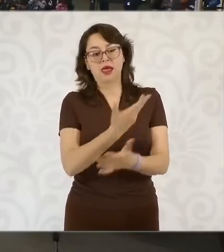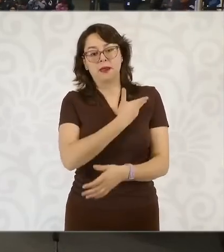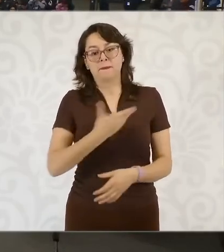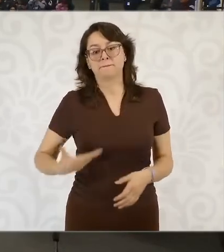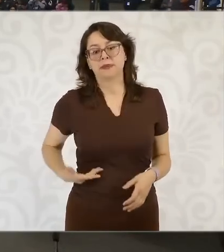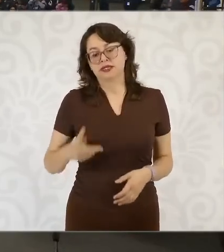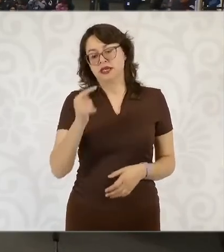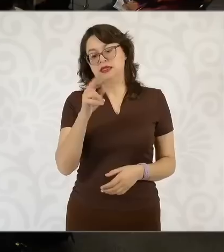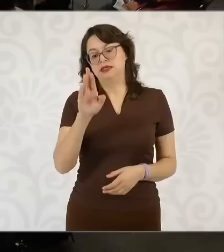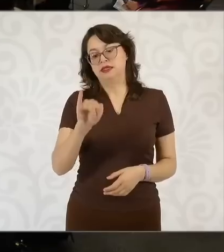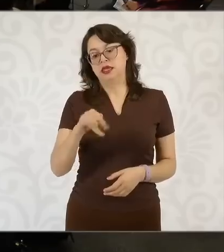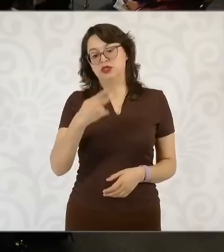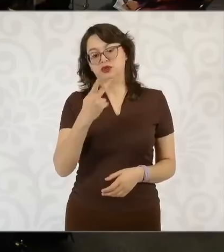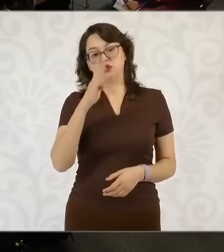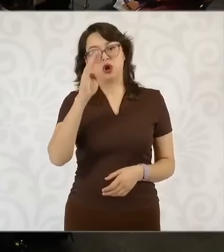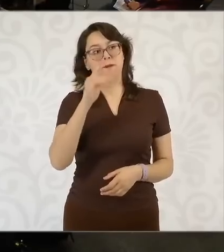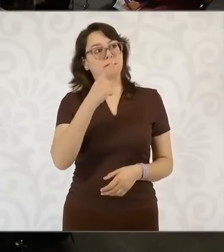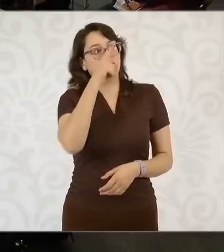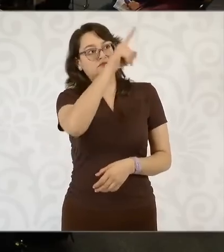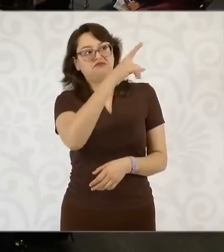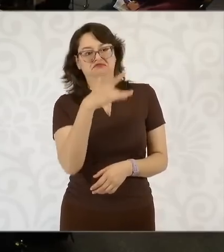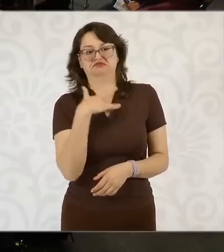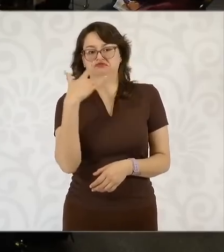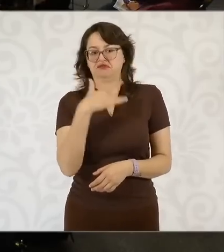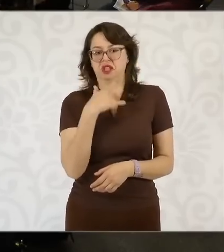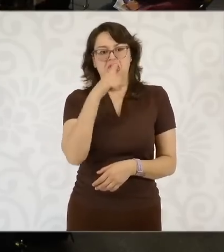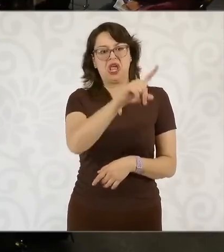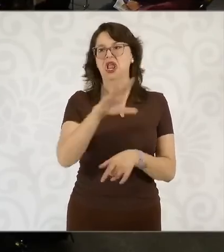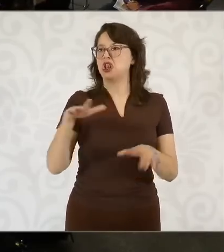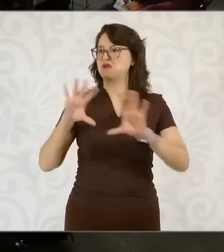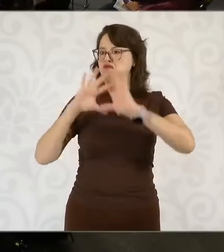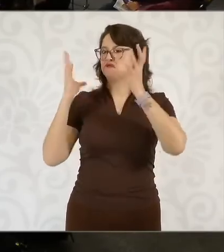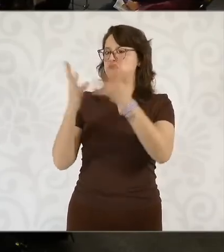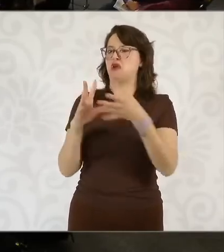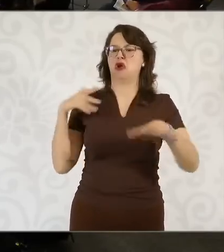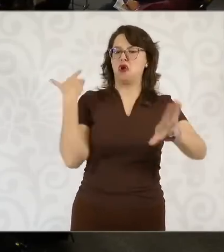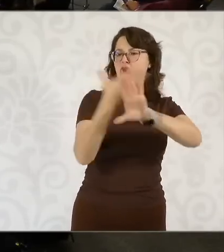está instalado en una posición de ser Villano del mundo la forma en que trató a selenski